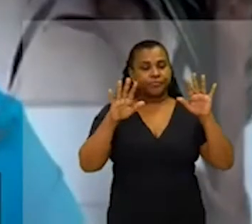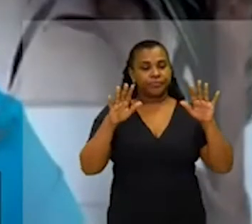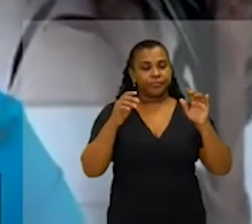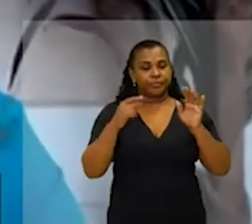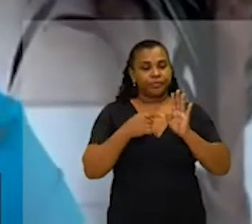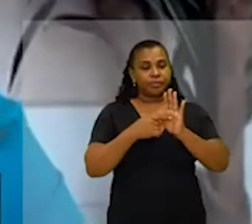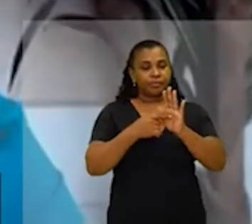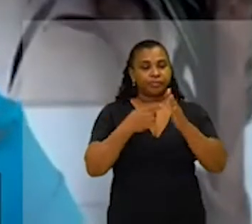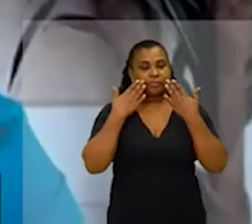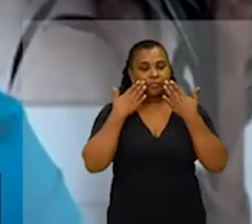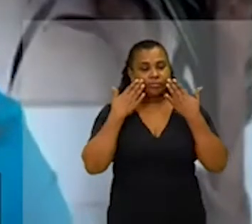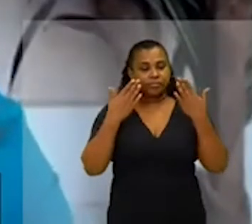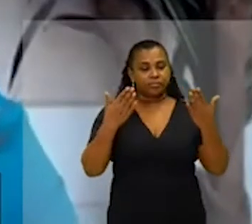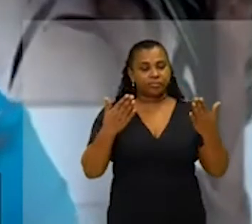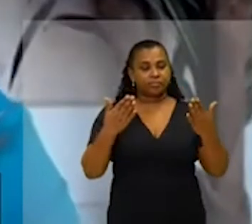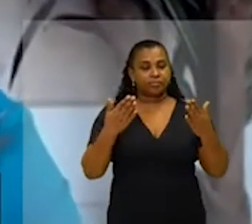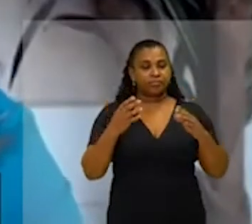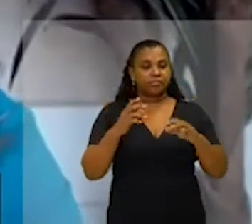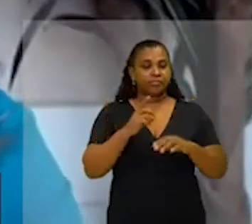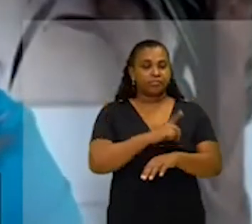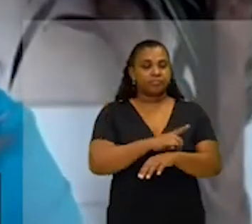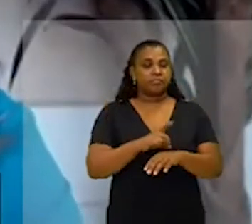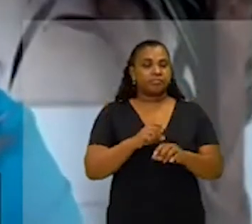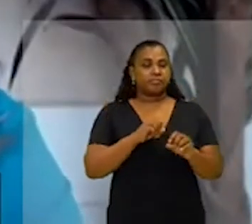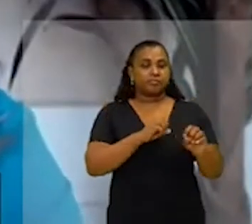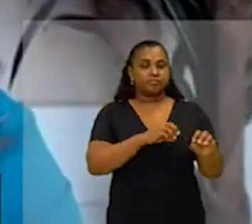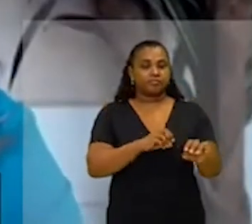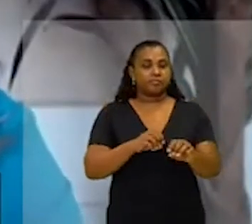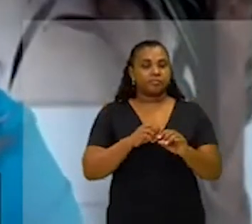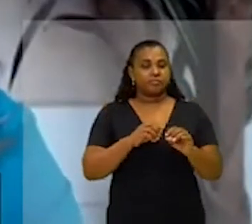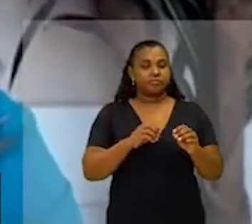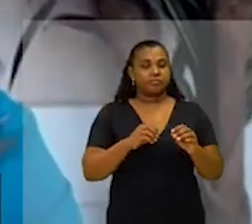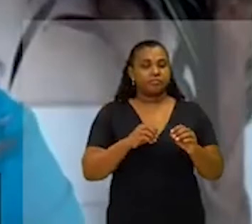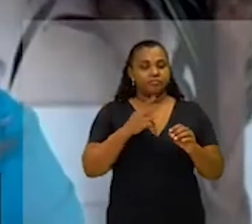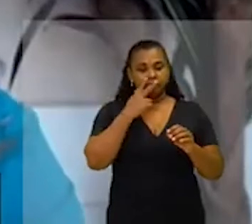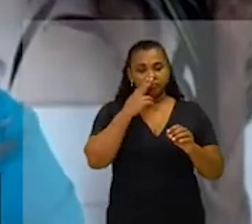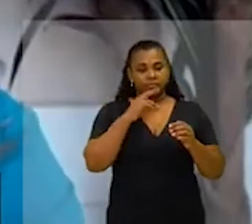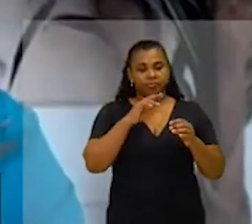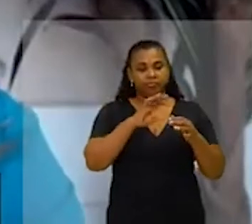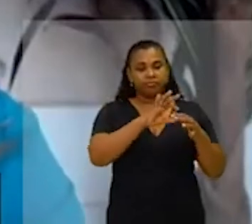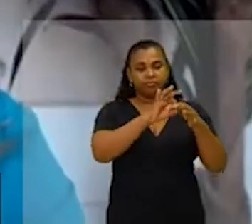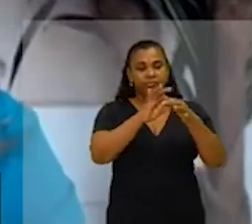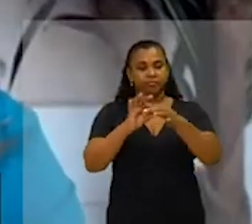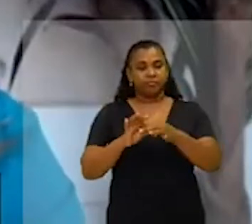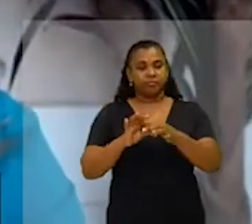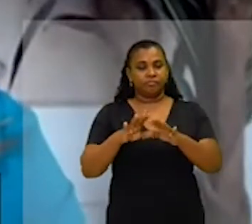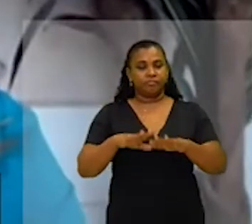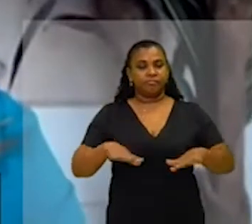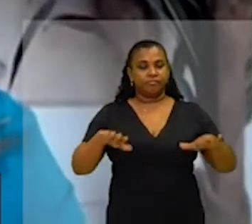didática que nos entrelaça com a quase de mais de uma maneira que eu diria perfeita e que